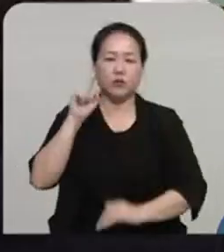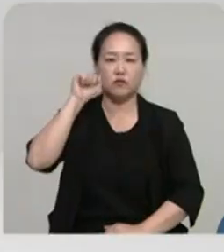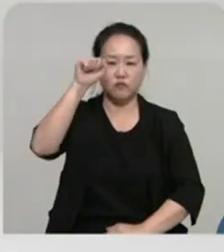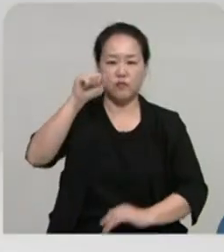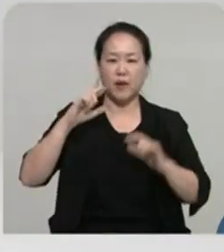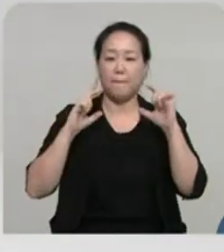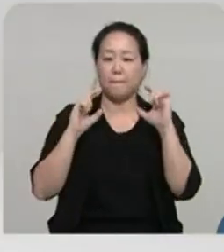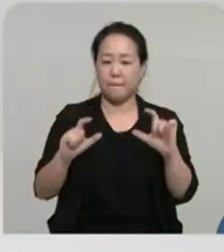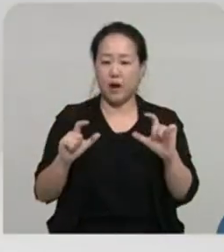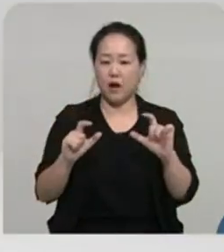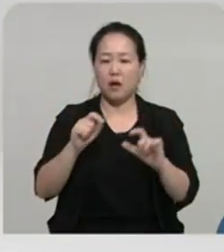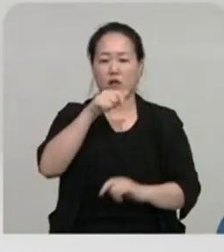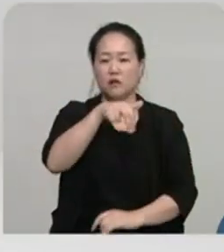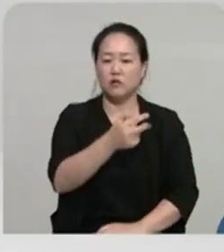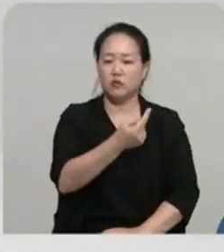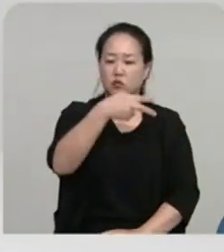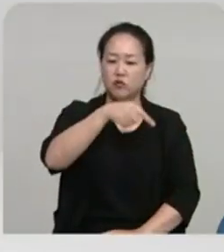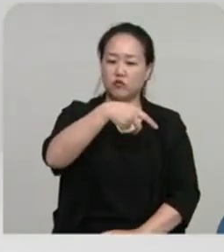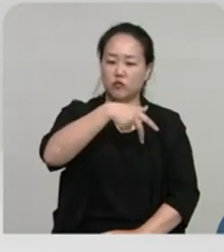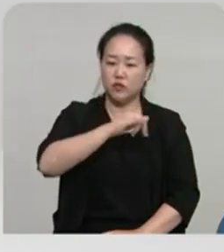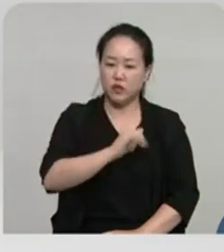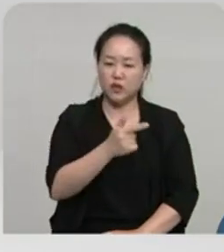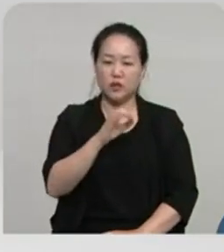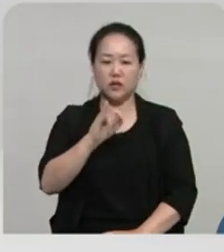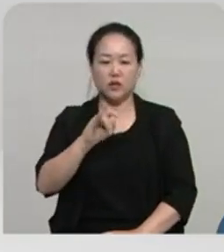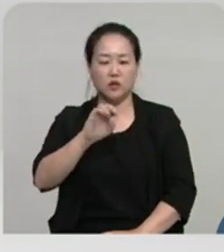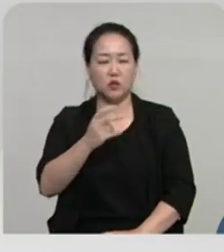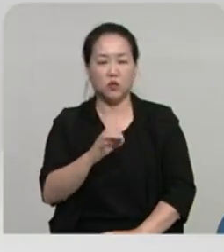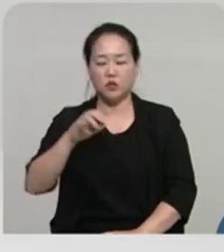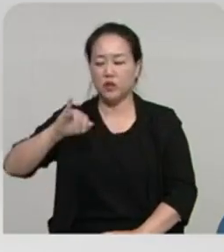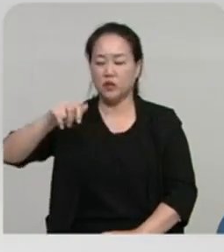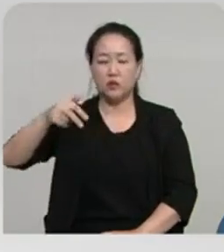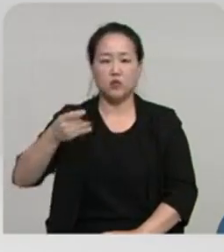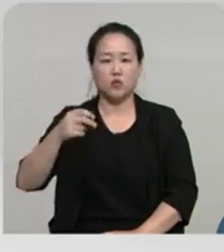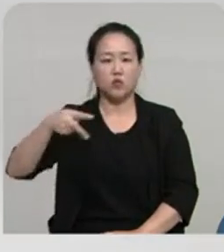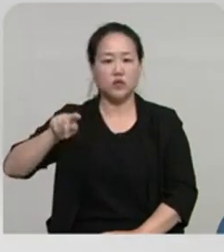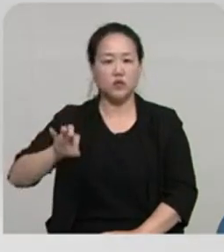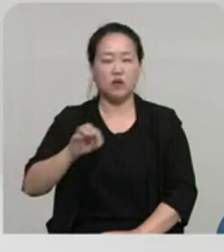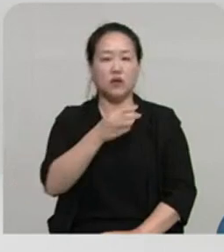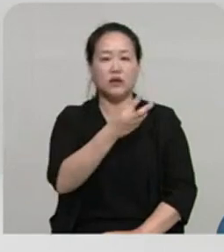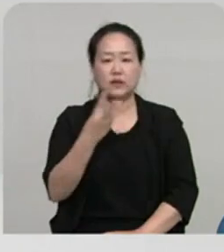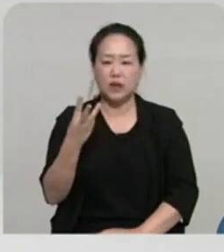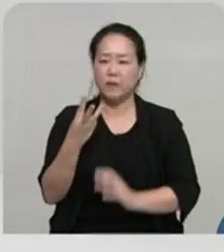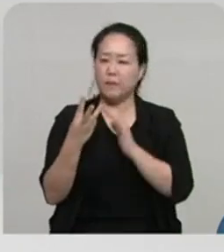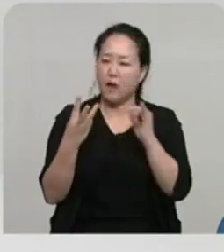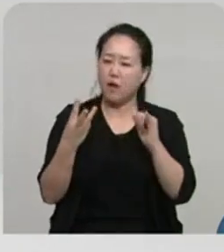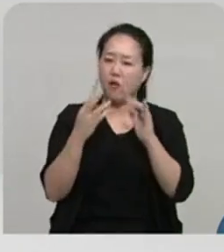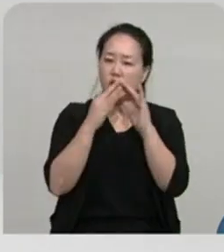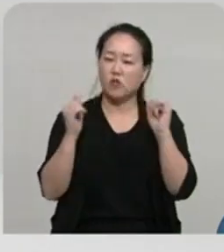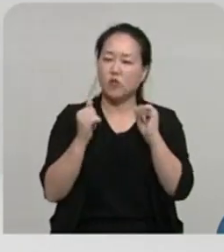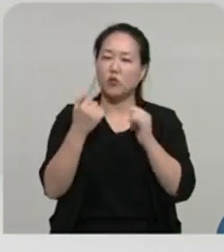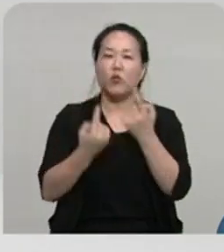조수진 이용 이종성 의원 3명은 전북에 앞서 수도권 출마를 타진 할 것으로 보입니다.